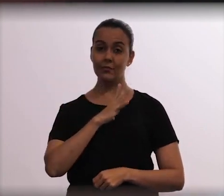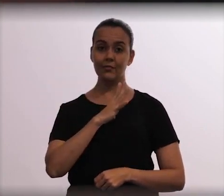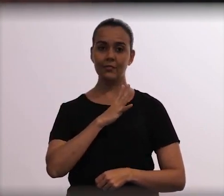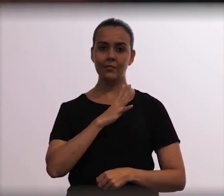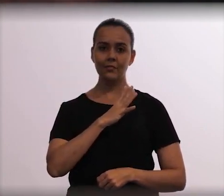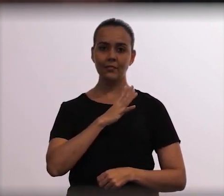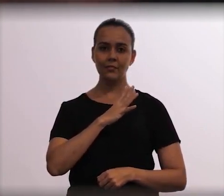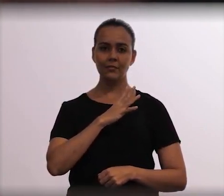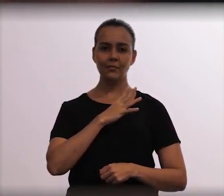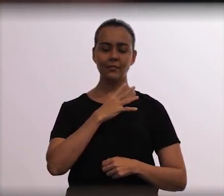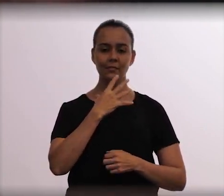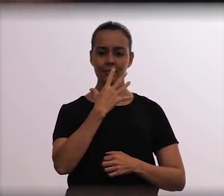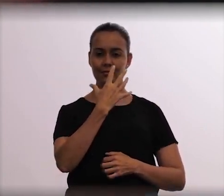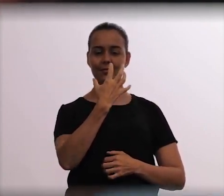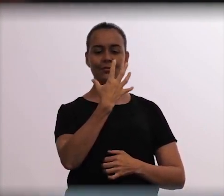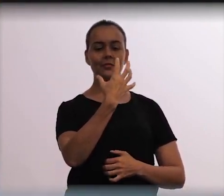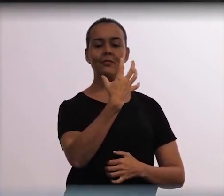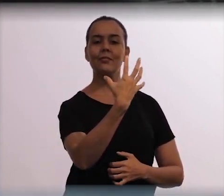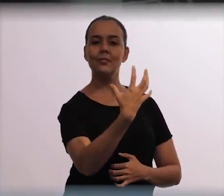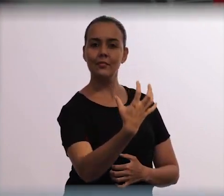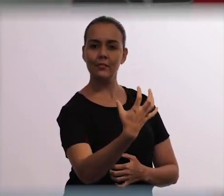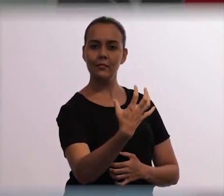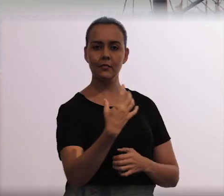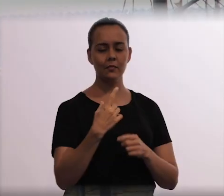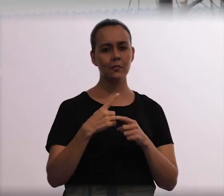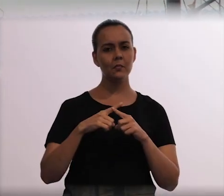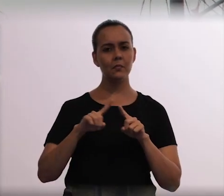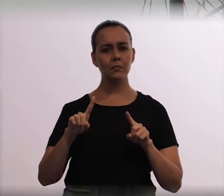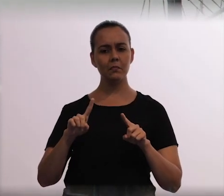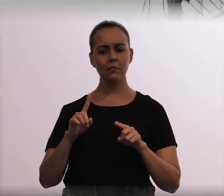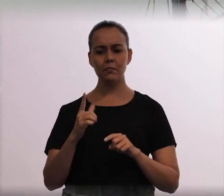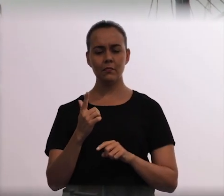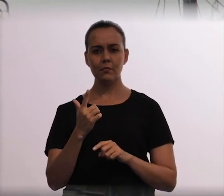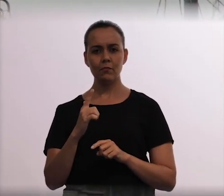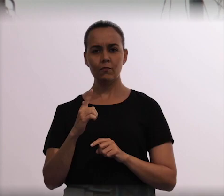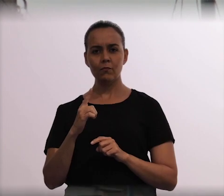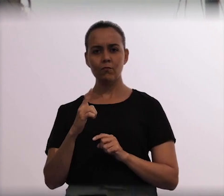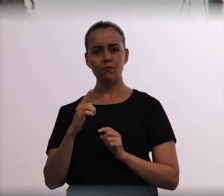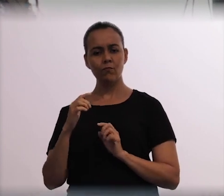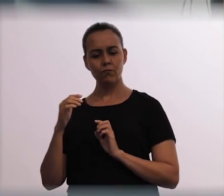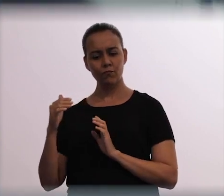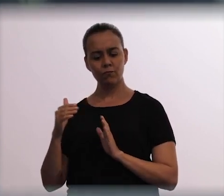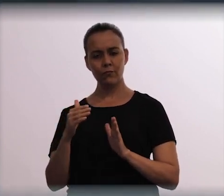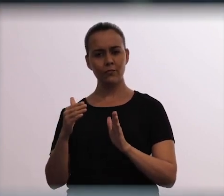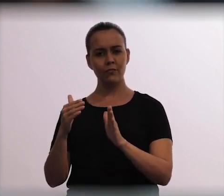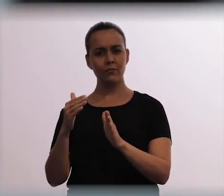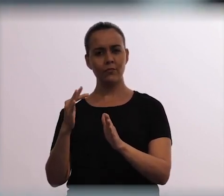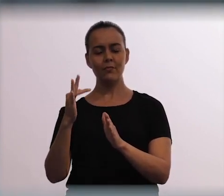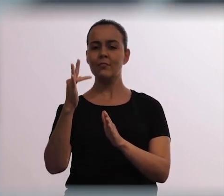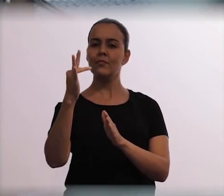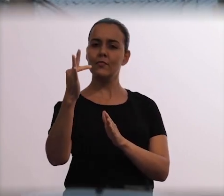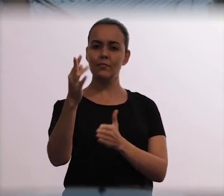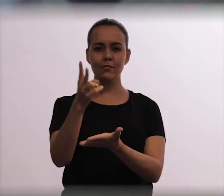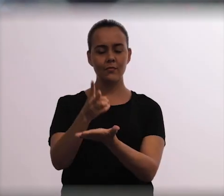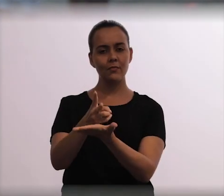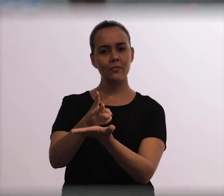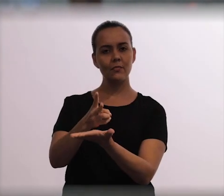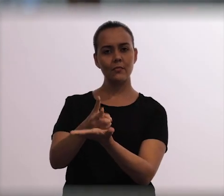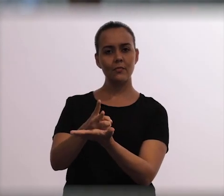não como um destino inexorável, mas a cidade, o território, sempre deixa marcas no sujeito.